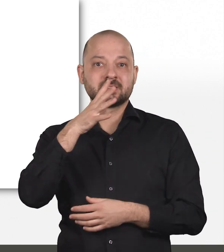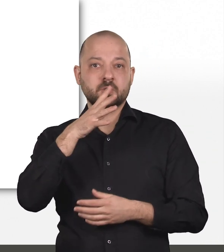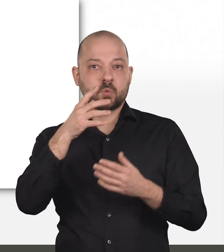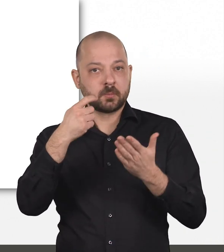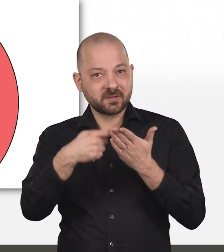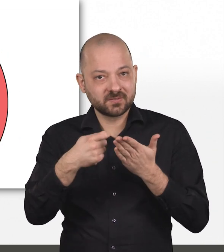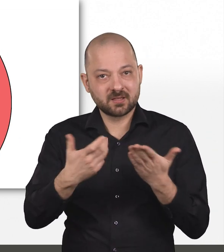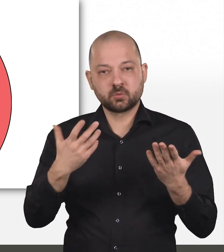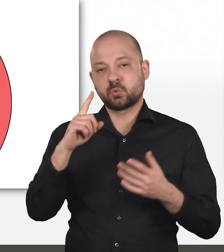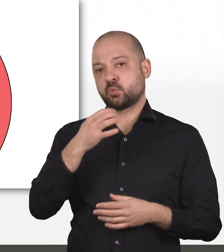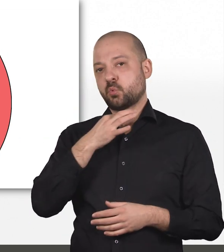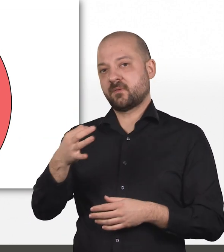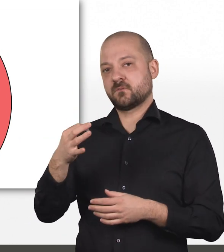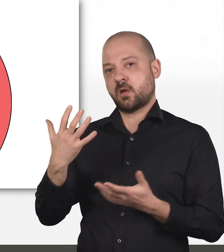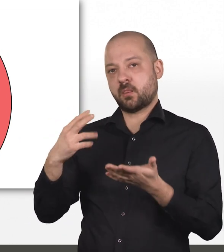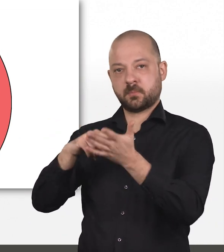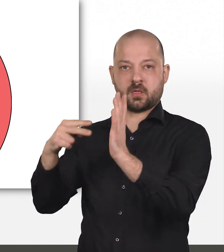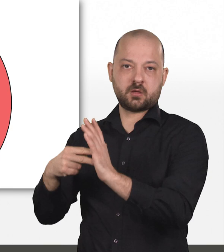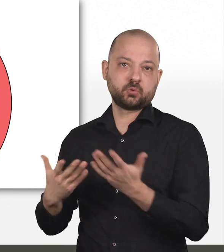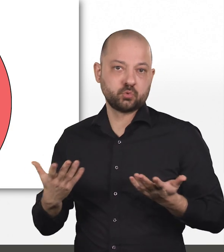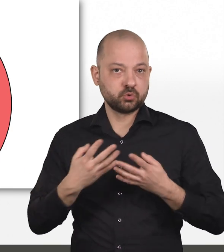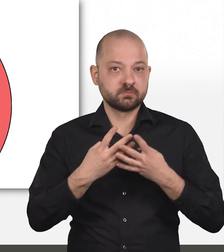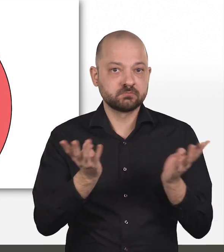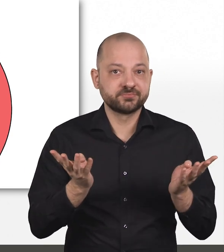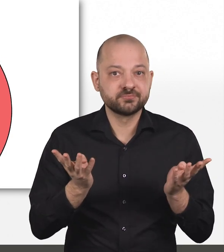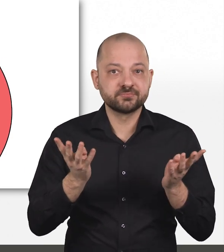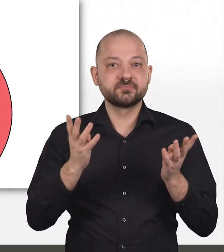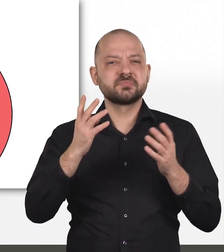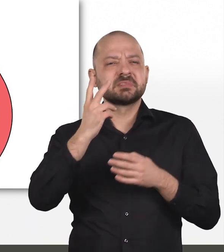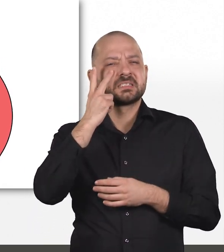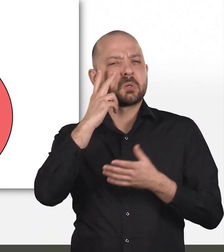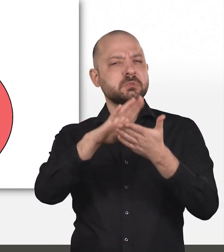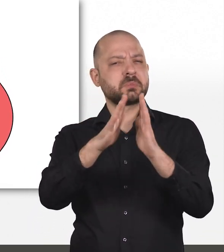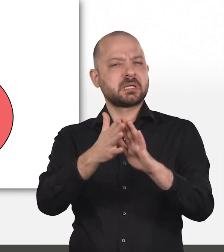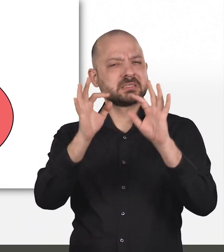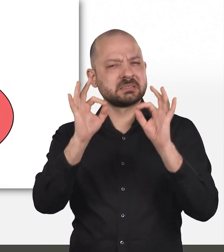sowie Notfallplanung. Wie kann das Ganze in der Praxis konkret aussehen?